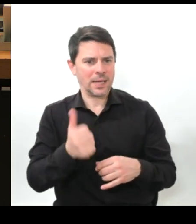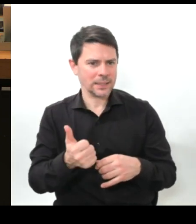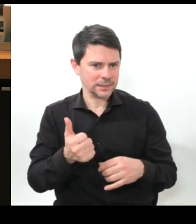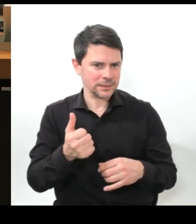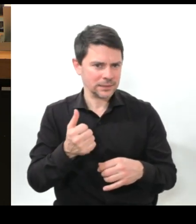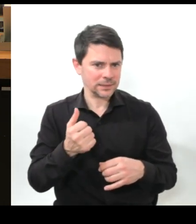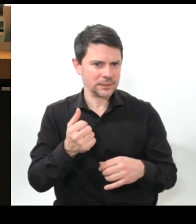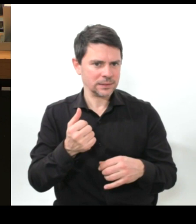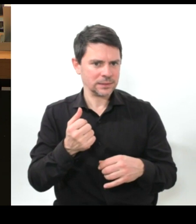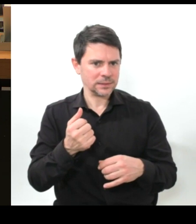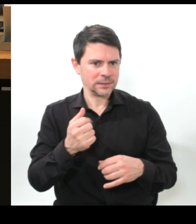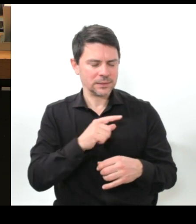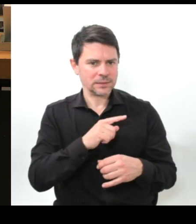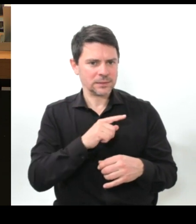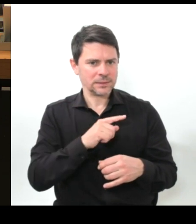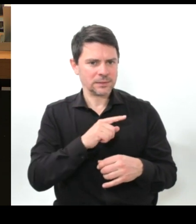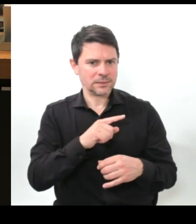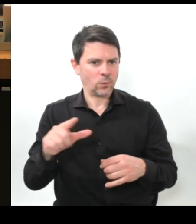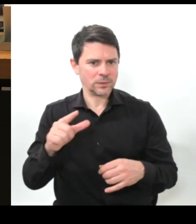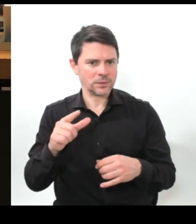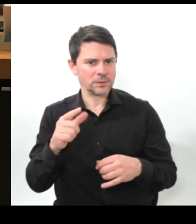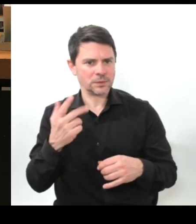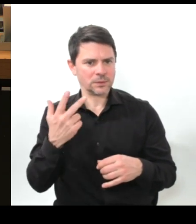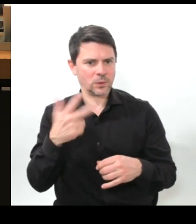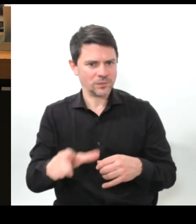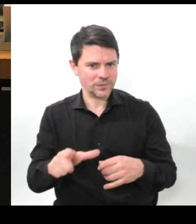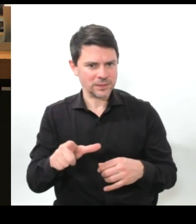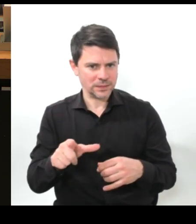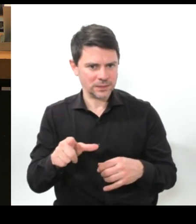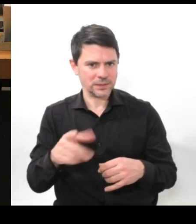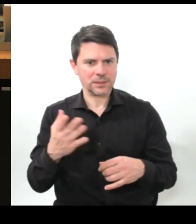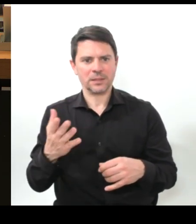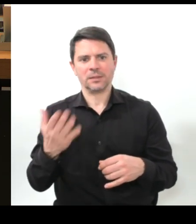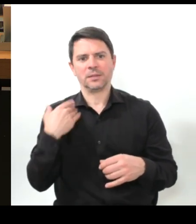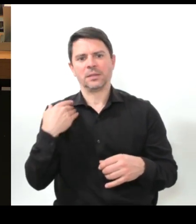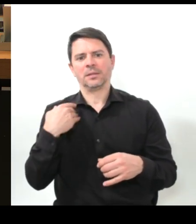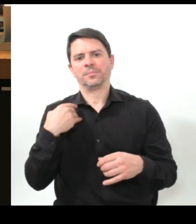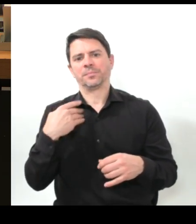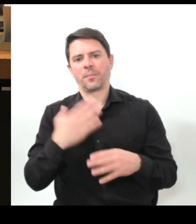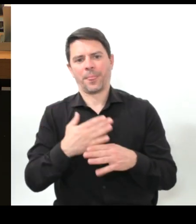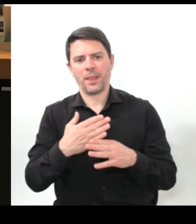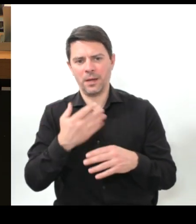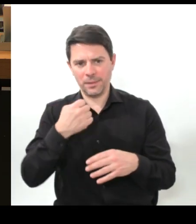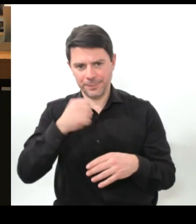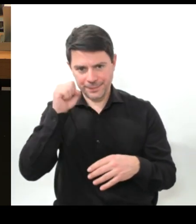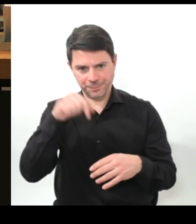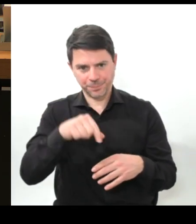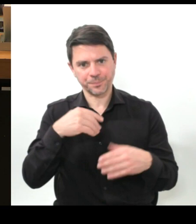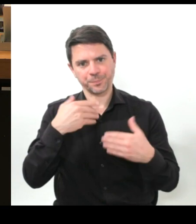Auf Neubauten müssen immer Solaranlagen gebaut werden, und Gebäuden muss die öffentliche Hand bis Ende 2024